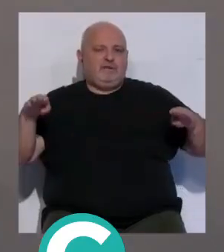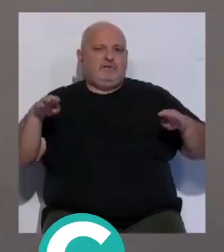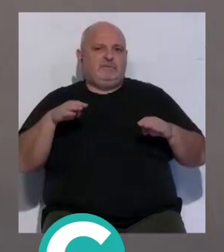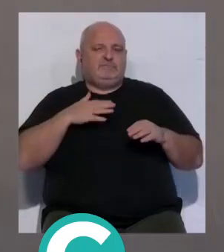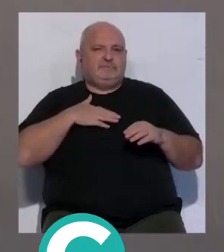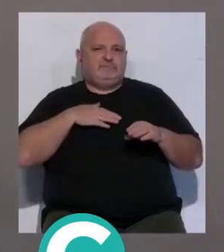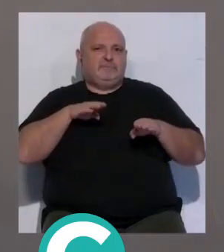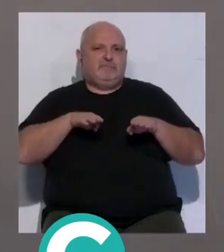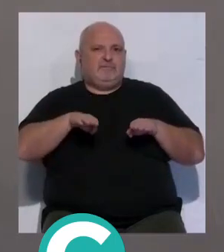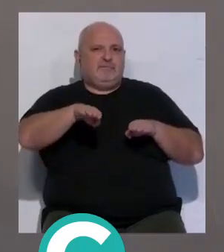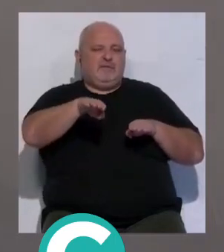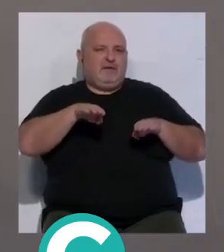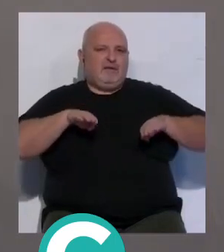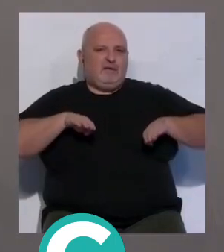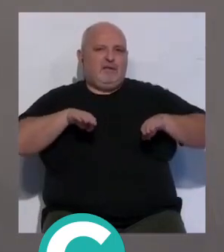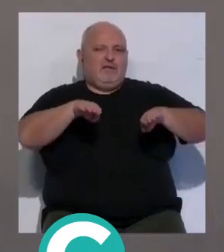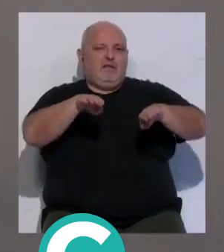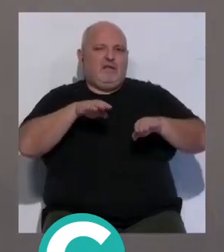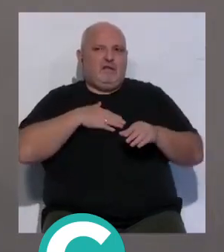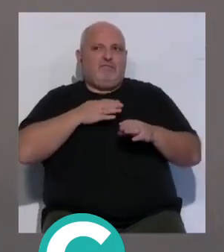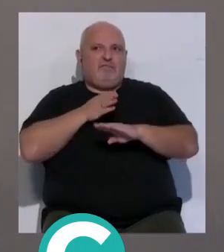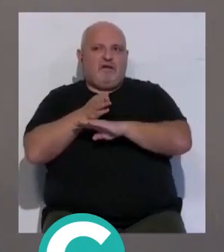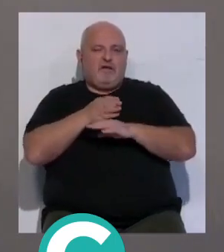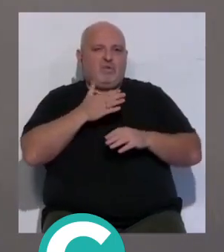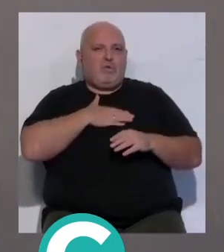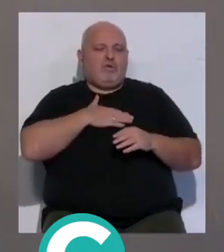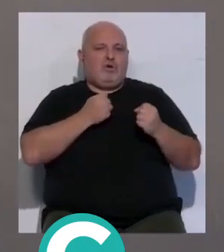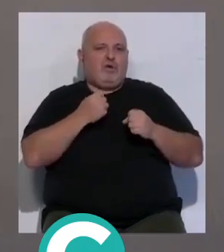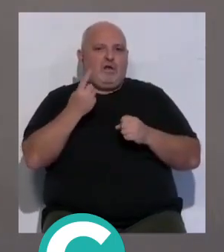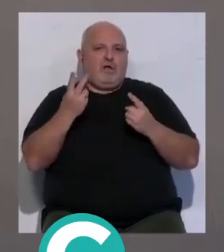la carretera que cuando volvieron a recoger sus coches los dueños se encontraron que le habían